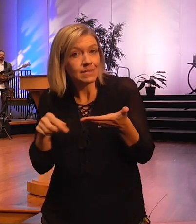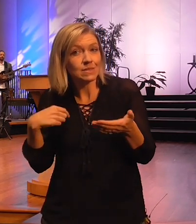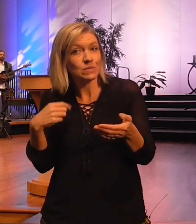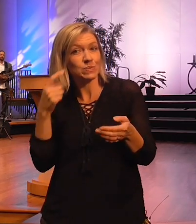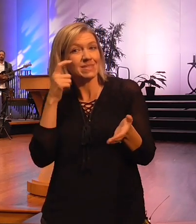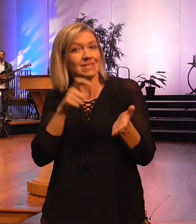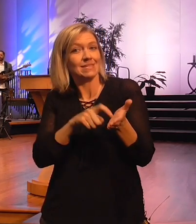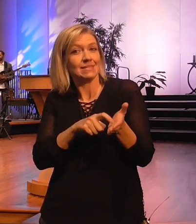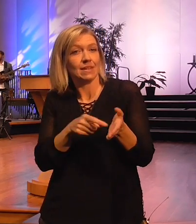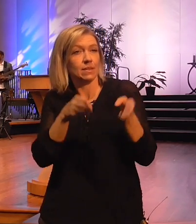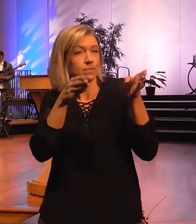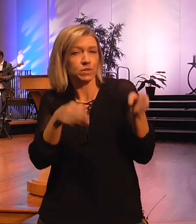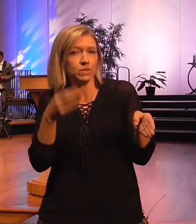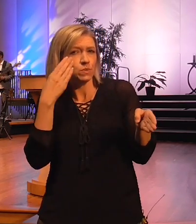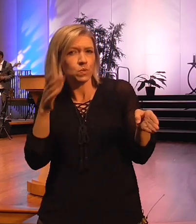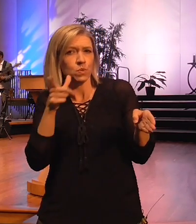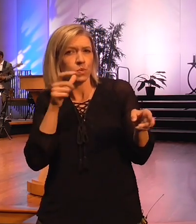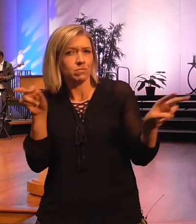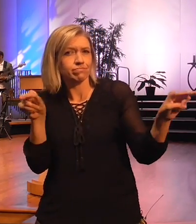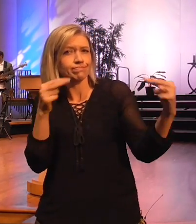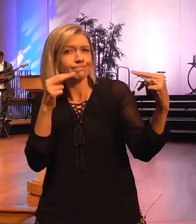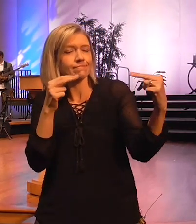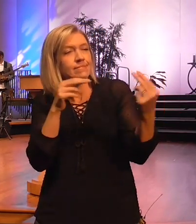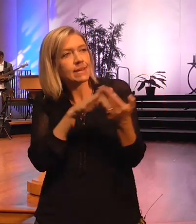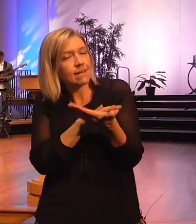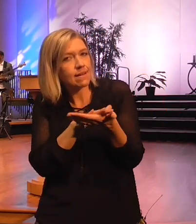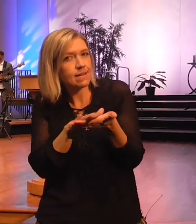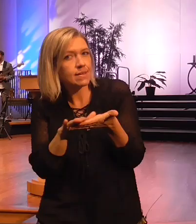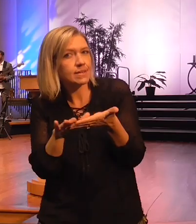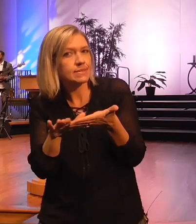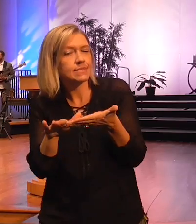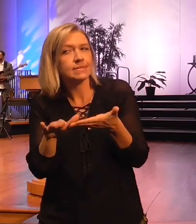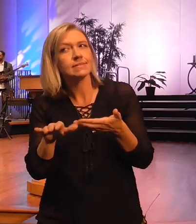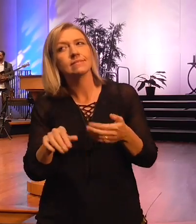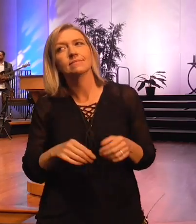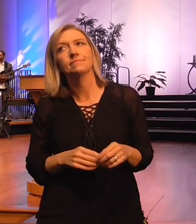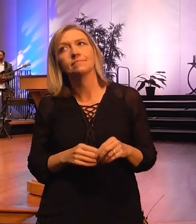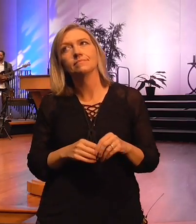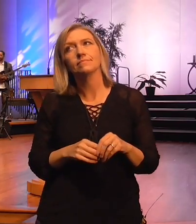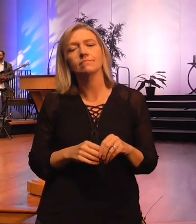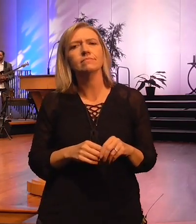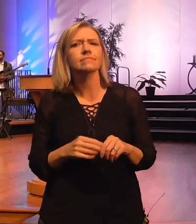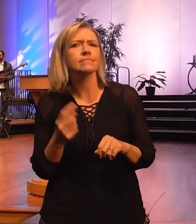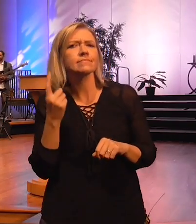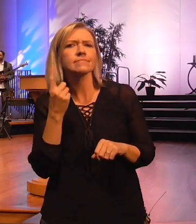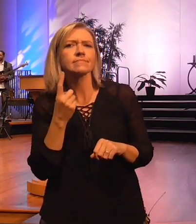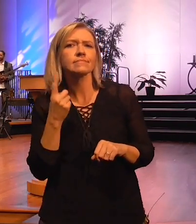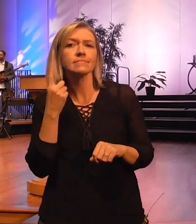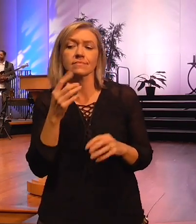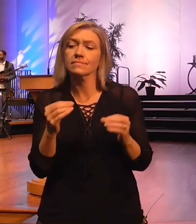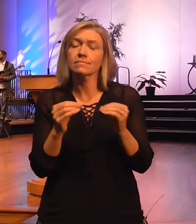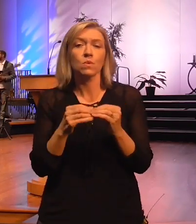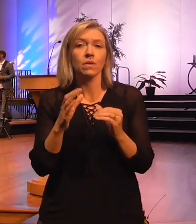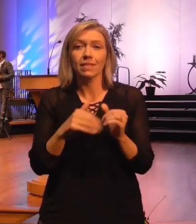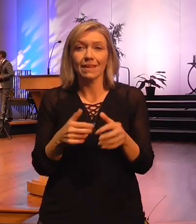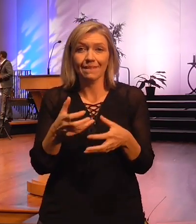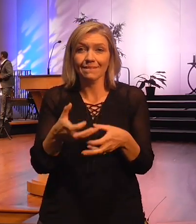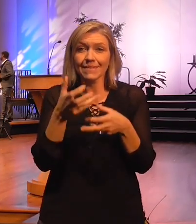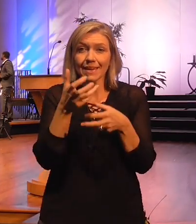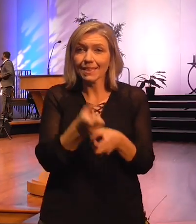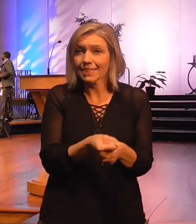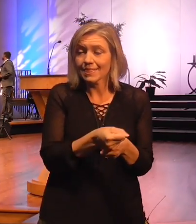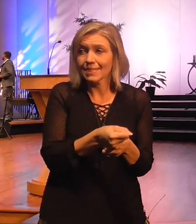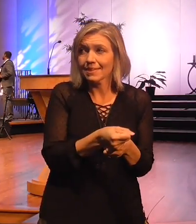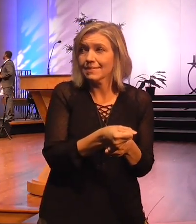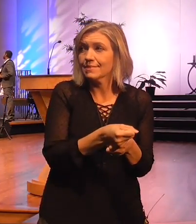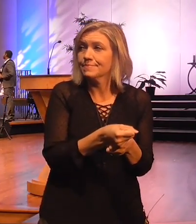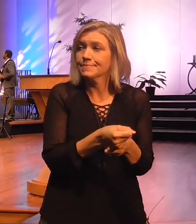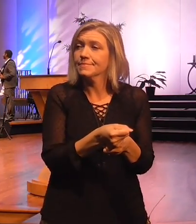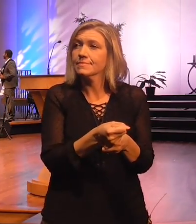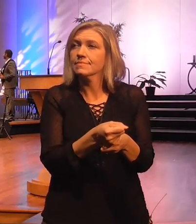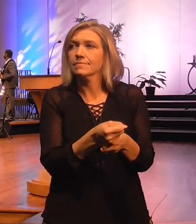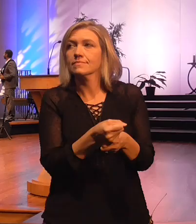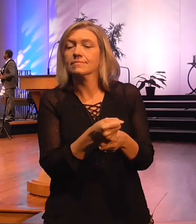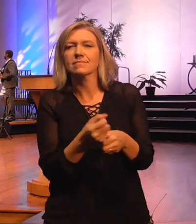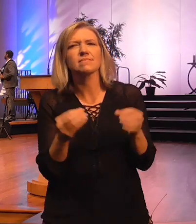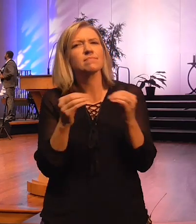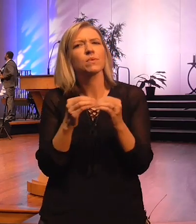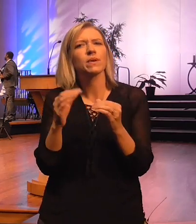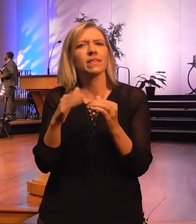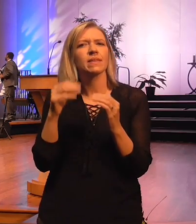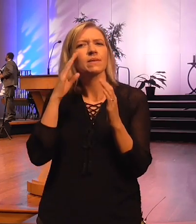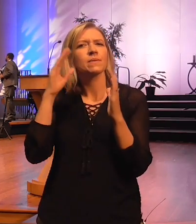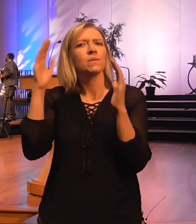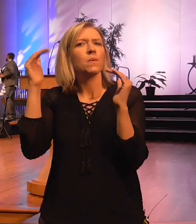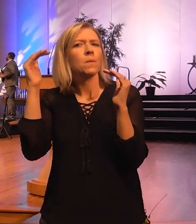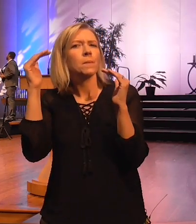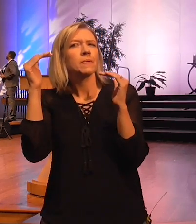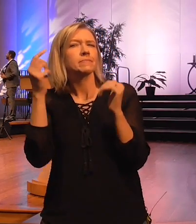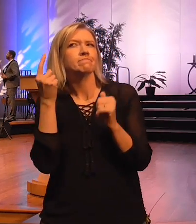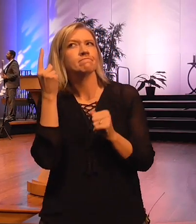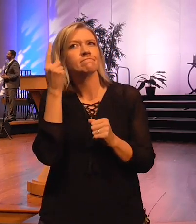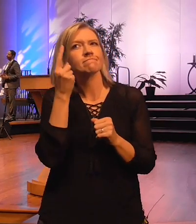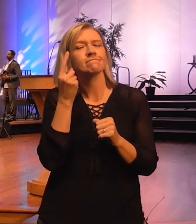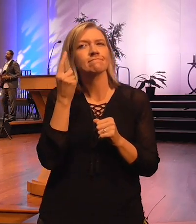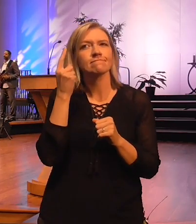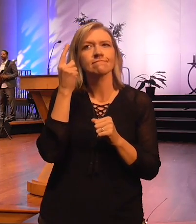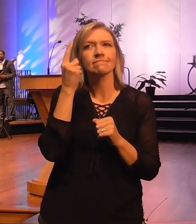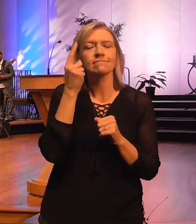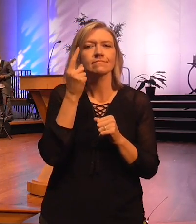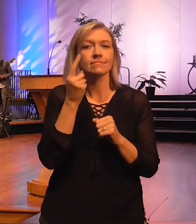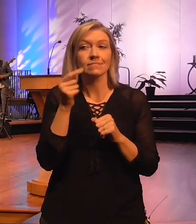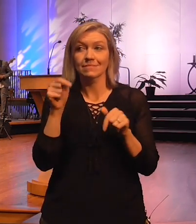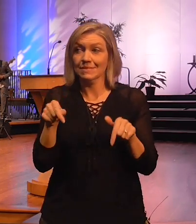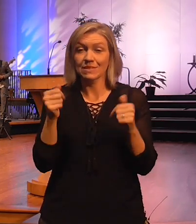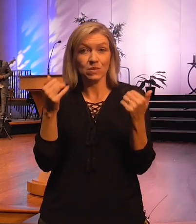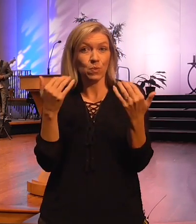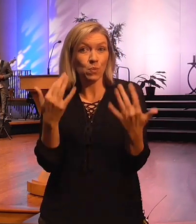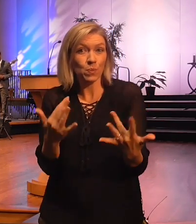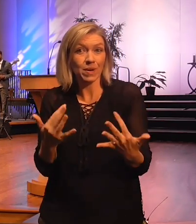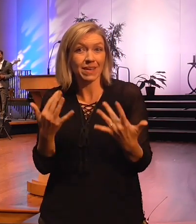ojos de [Música] extraño es más que es más que esperanza ¿nos espera al